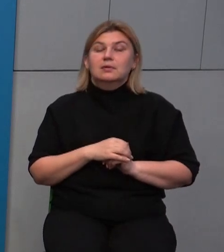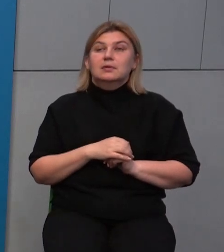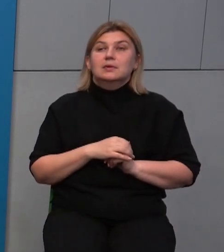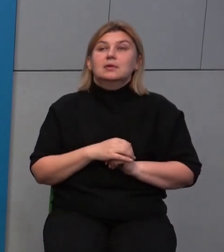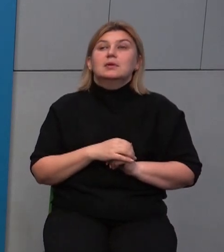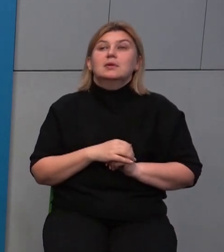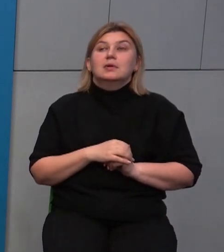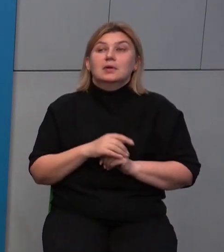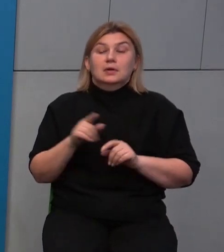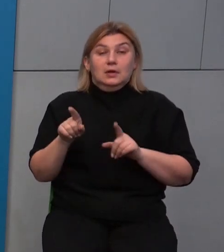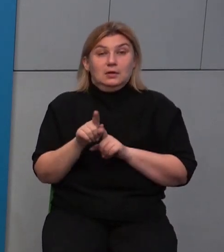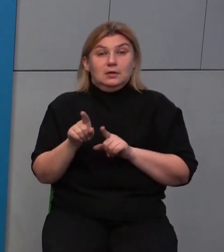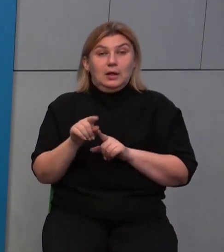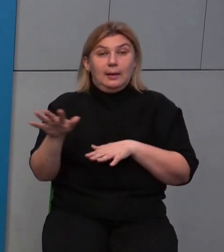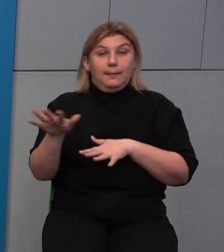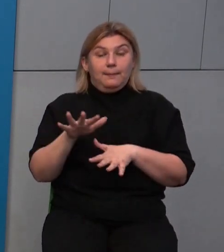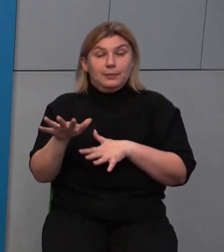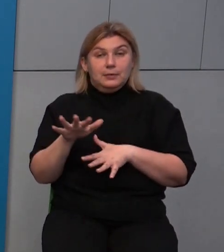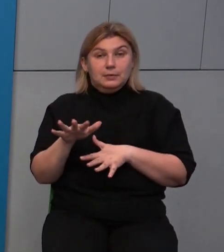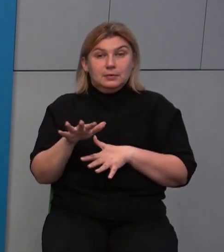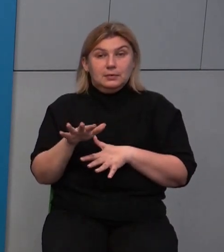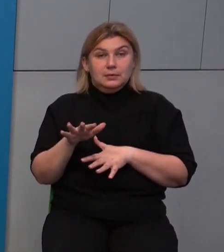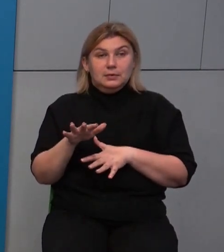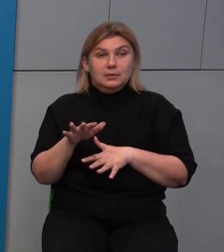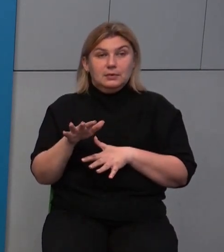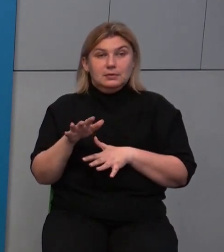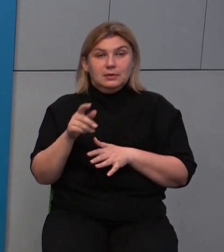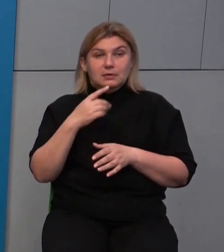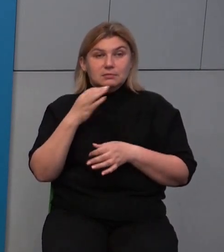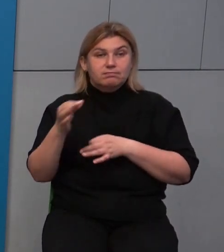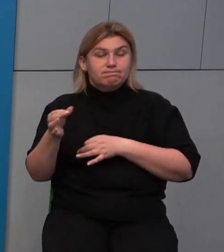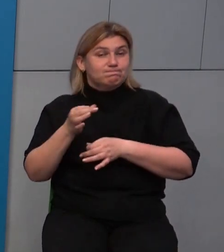to też są takie miejsca martyrologiczne, więc